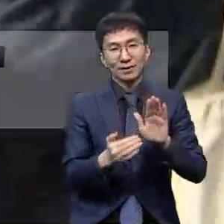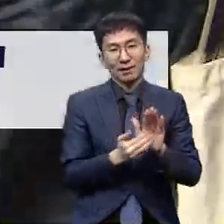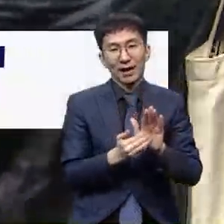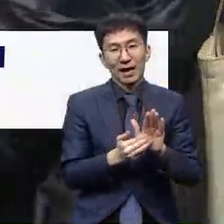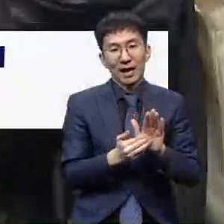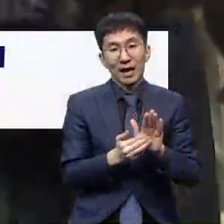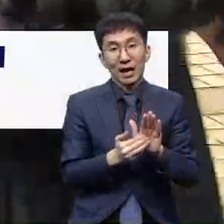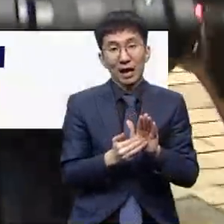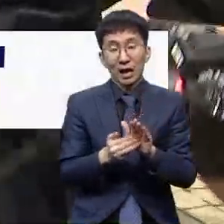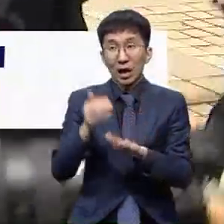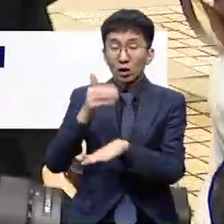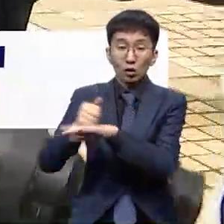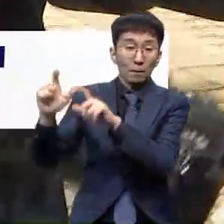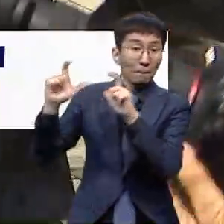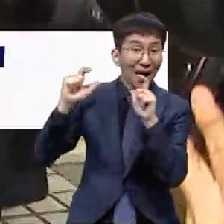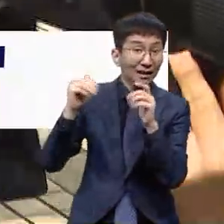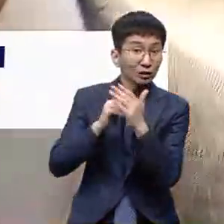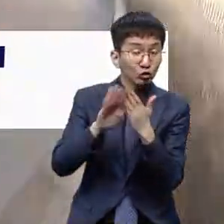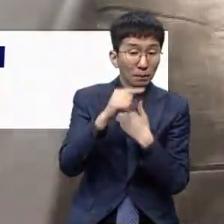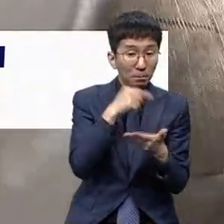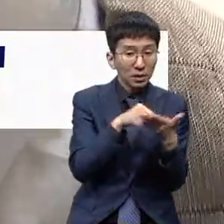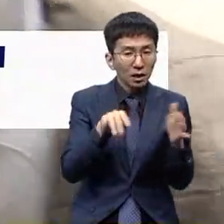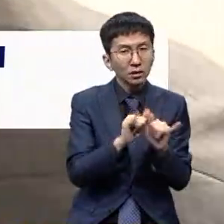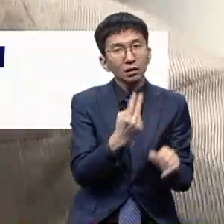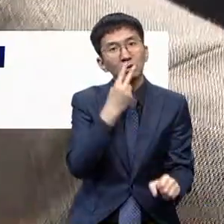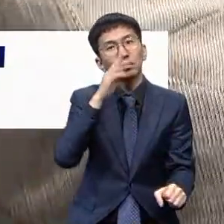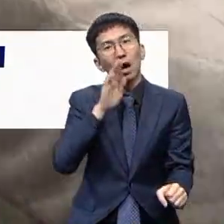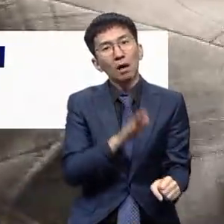선고 직후 강제징용 피해자 측은 황당한 판결이라며 격앙된 반응을 보였습니다.